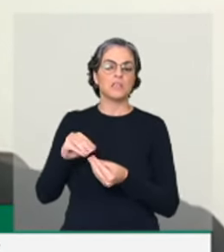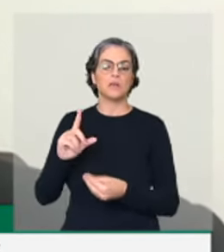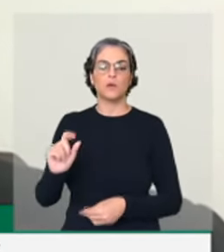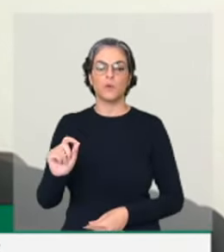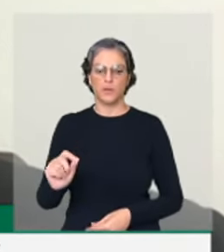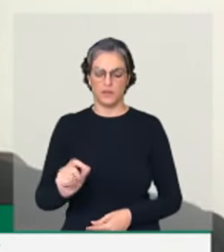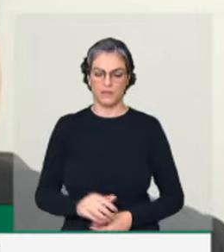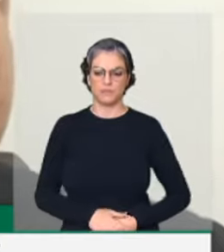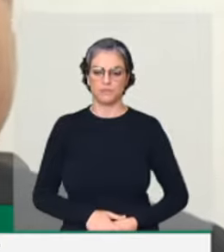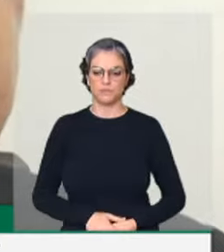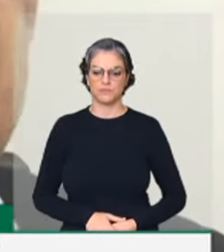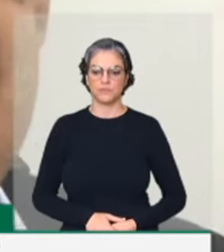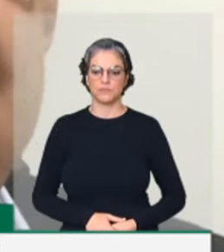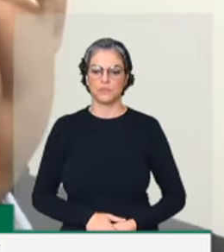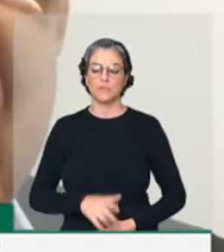QUE NAS PALAVRAS DO DEPUTADO LUIZINHO NÃO SÃO POUCAS.